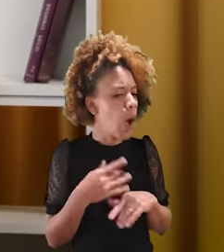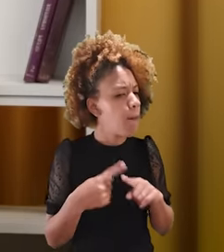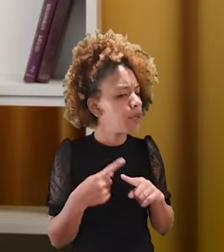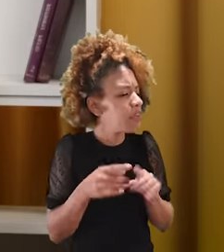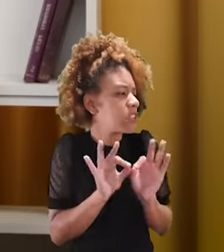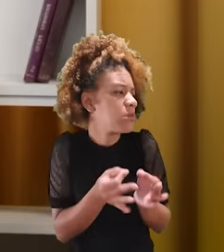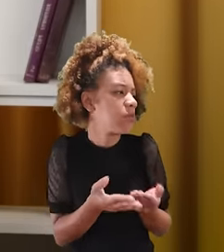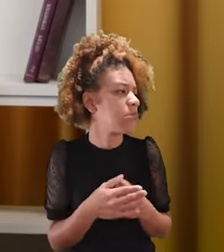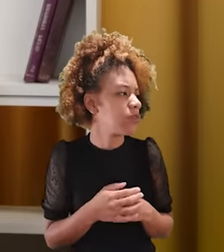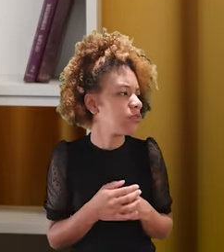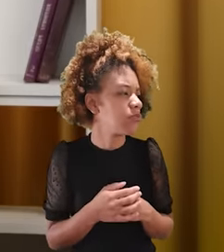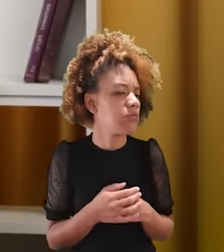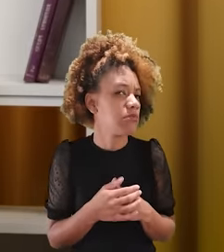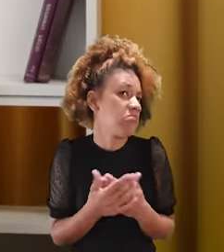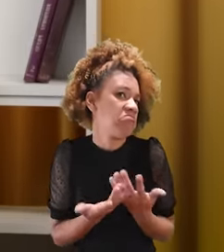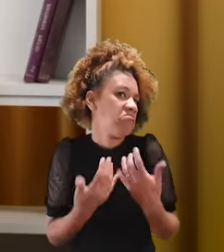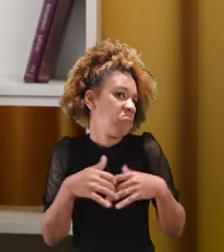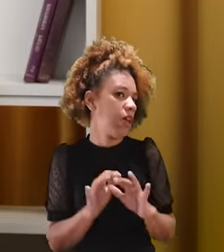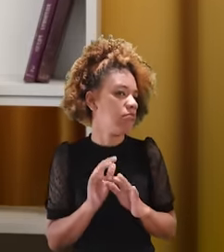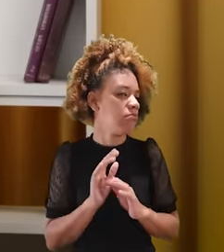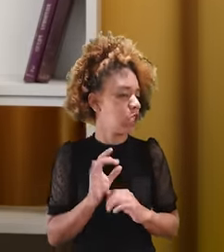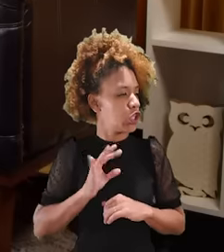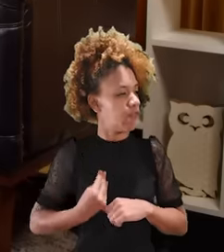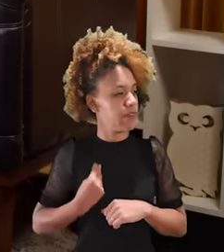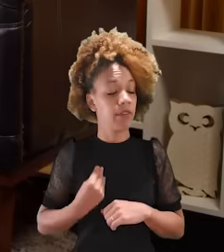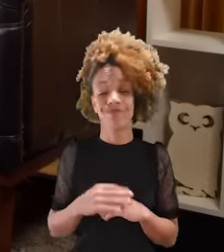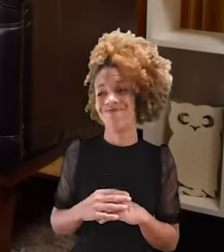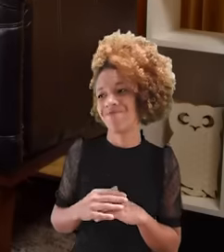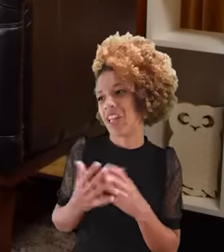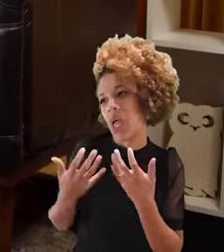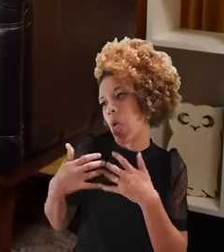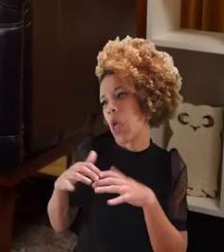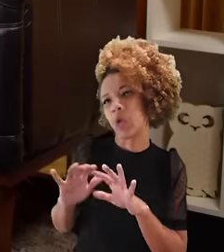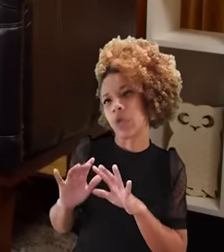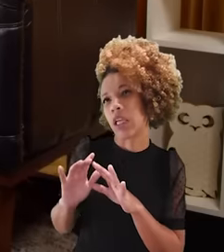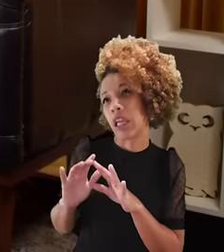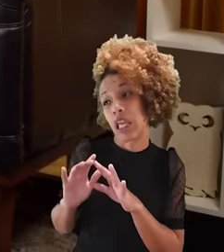simplesmente sei lá existe eu não eu não eu não quero cuspir para cima porque eu sei que muita